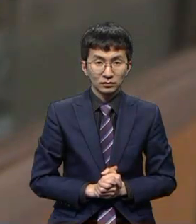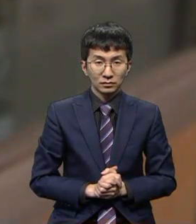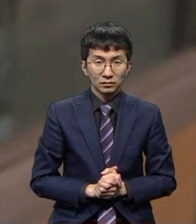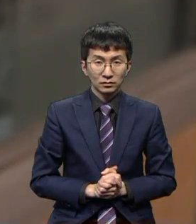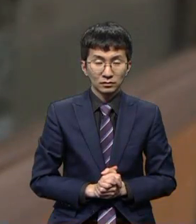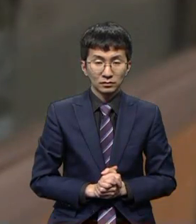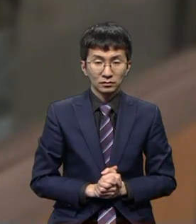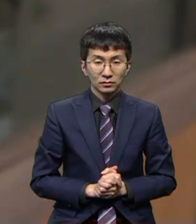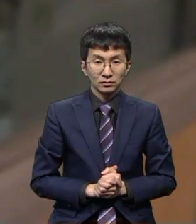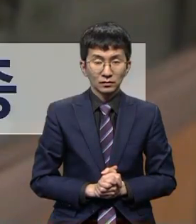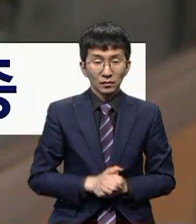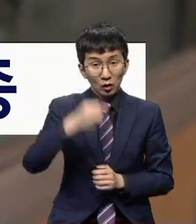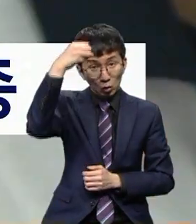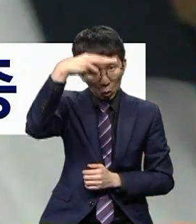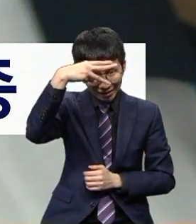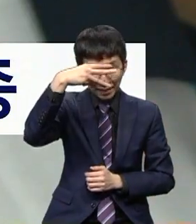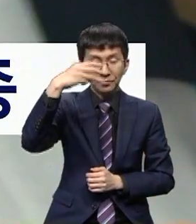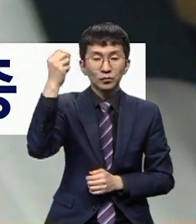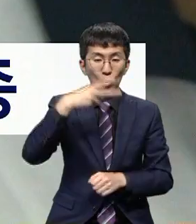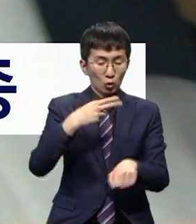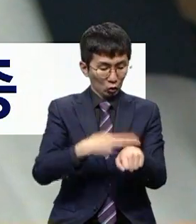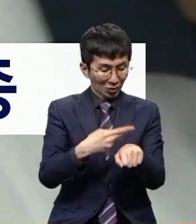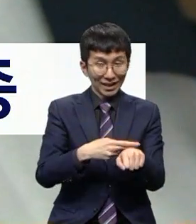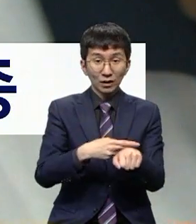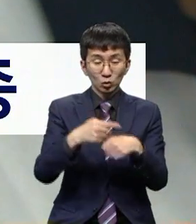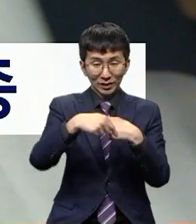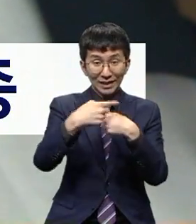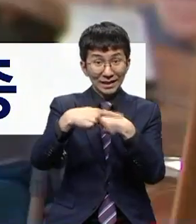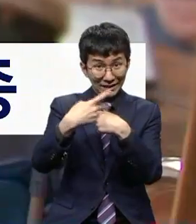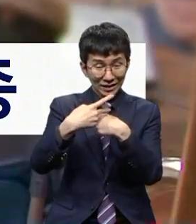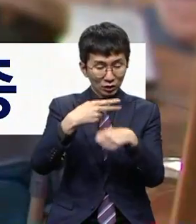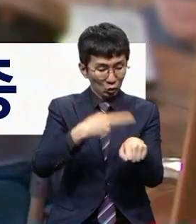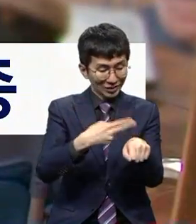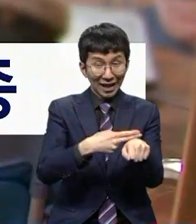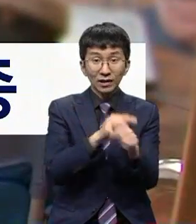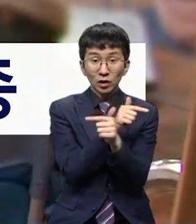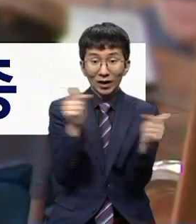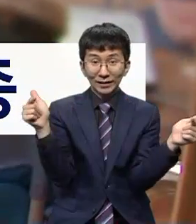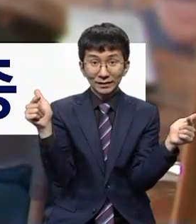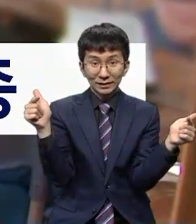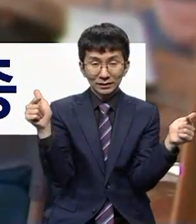(기자) 고3 학생과 교사, 초등학교 1, 2학년 교사는 예정대로 상반기, 나머지